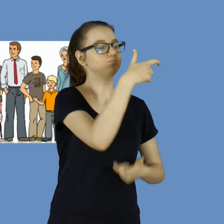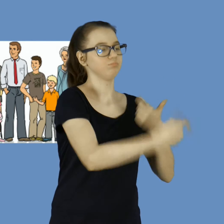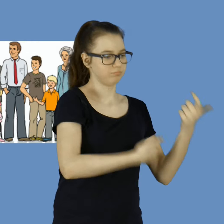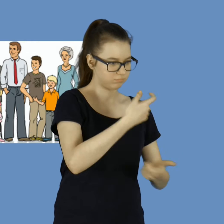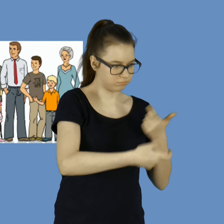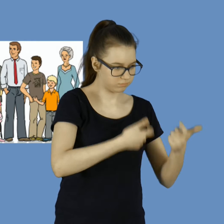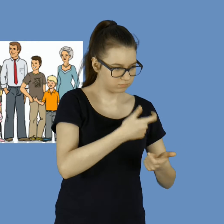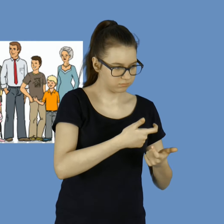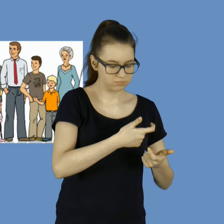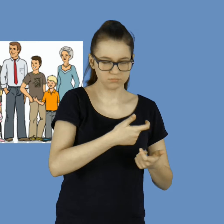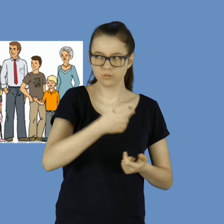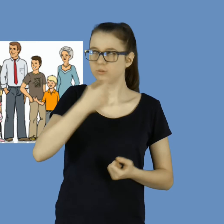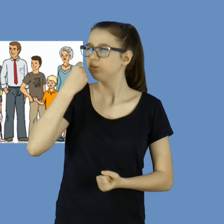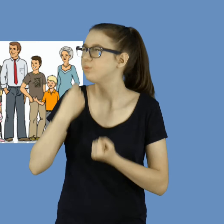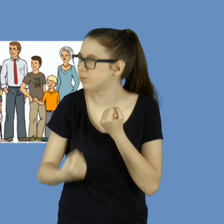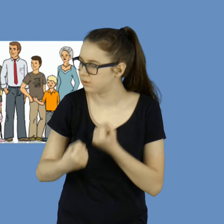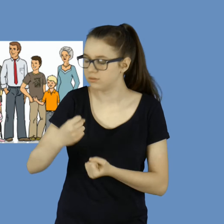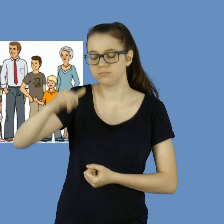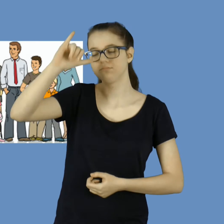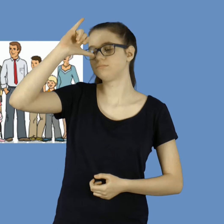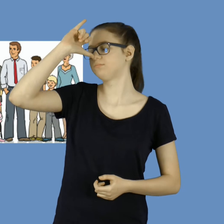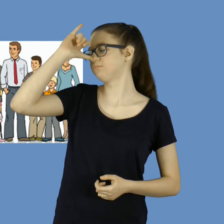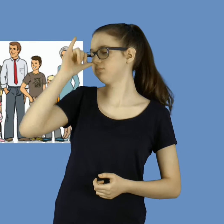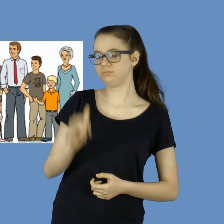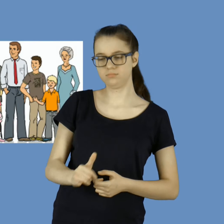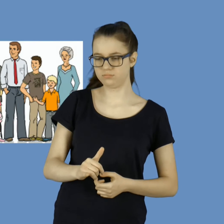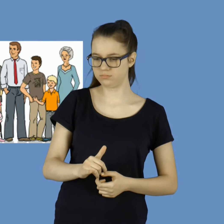Mojżesz odpowiedział, że jest to zbyt trudne dla niego.